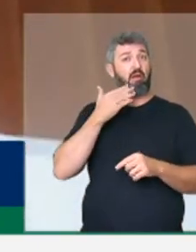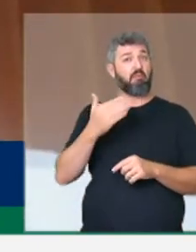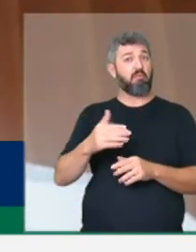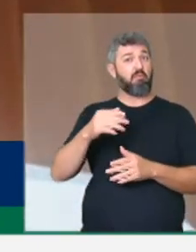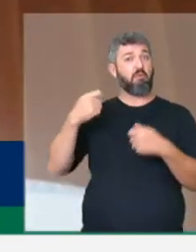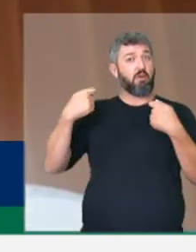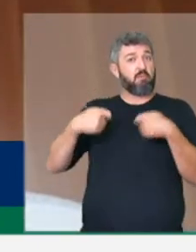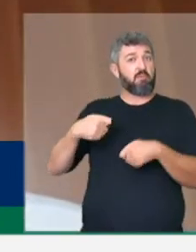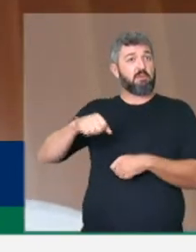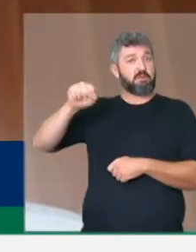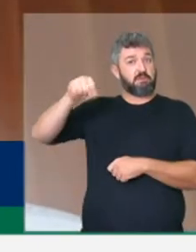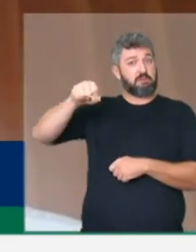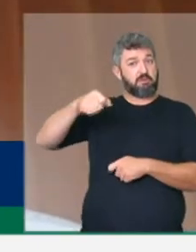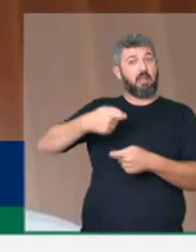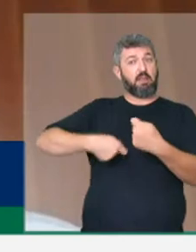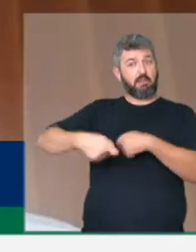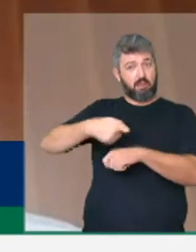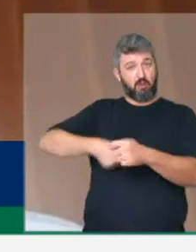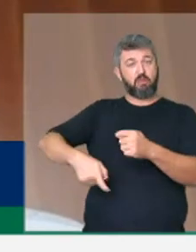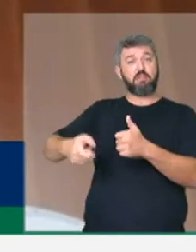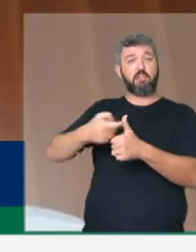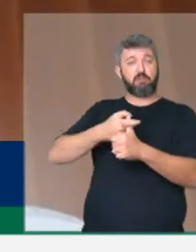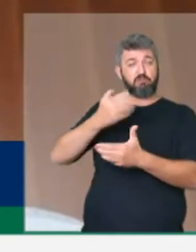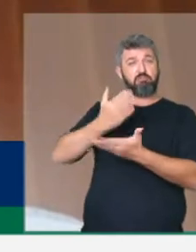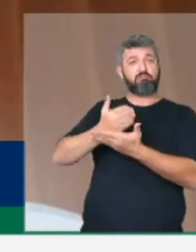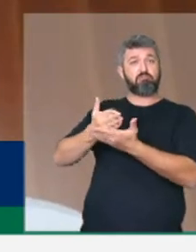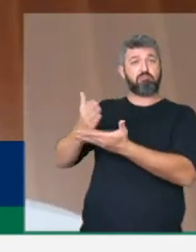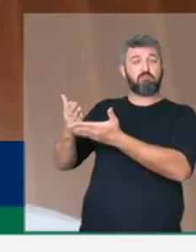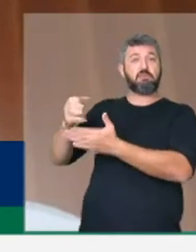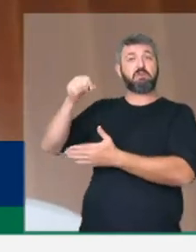PONTO TRUL. OU SEJA SE SAIU DE UMA MEDIDA PROVISÓRIA ORIGINAL QUE FALAVA EM REBATE EM TORNO DE 10 A 15% PARA